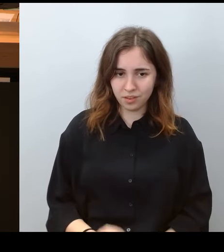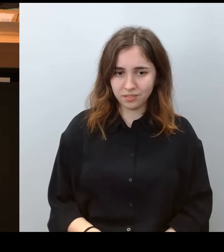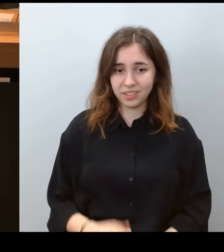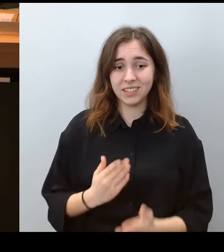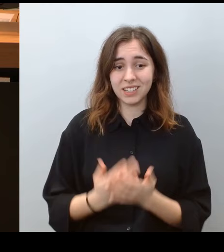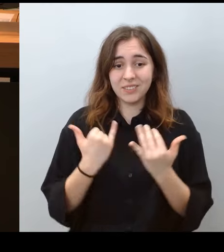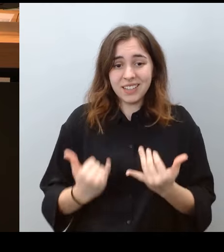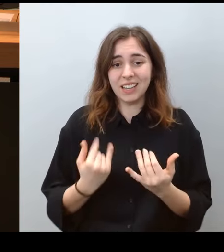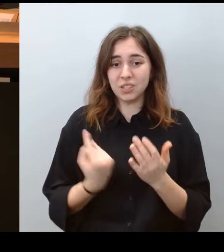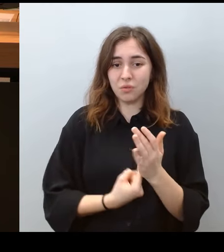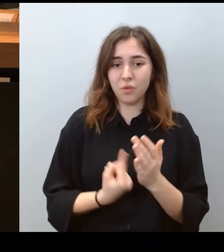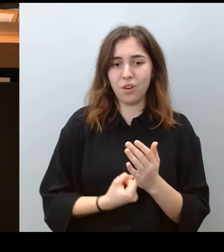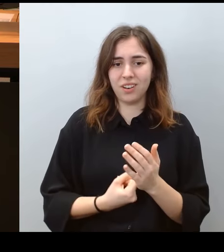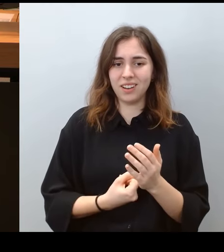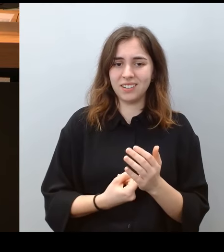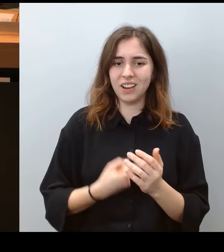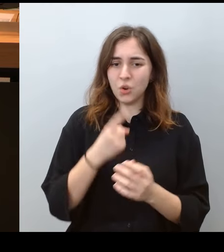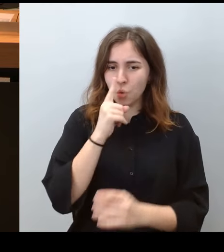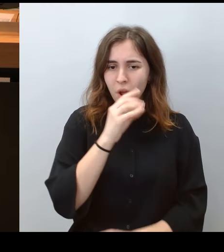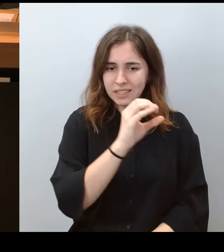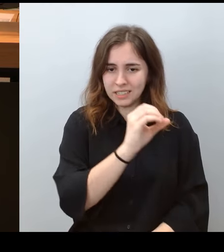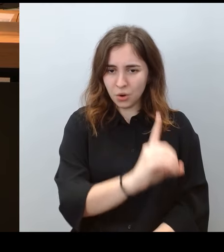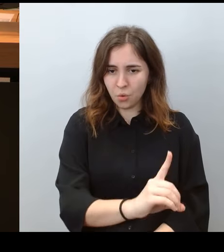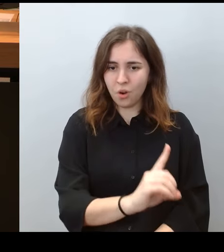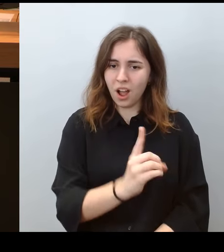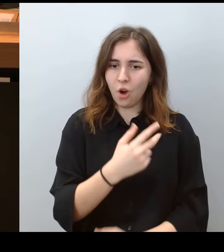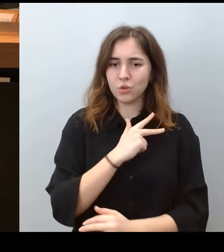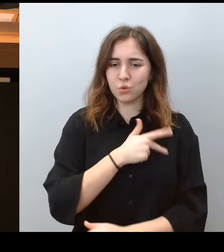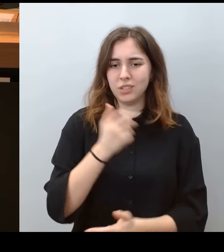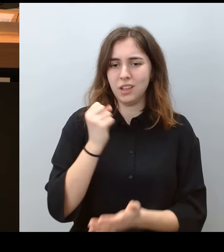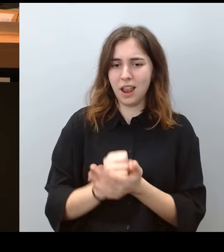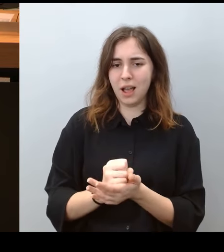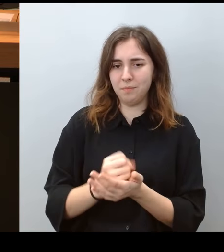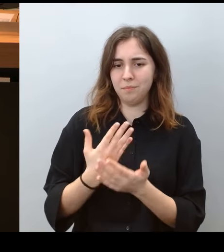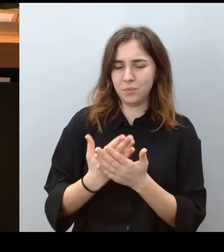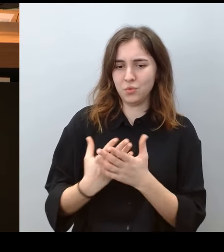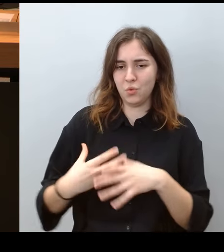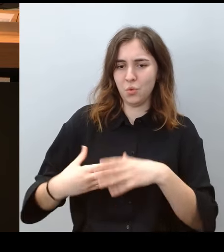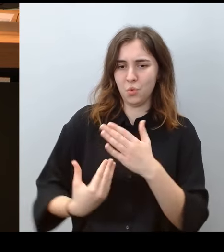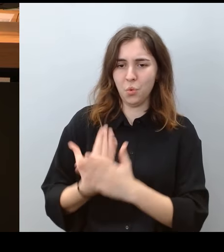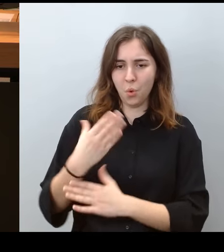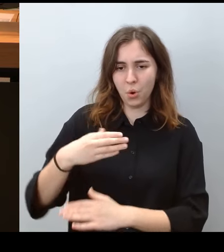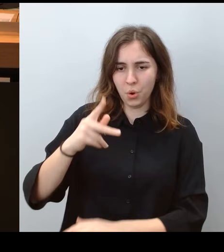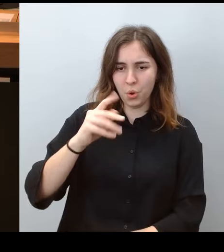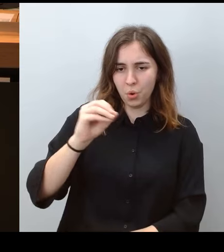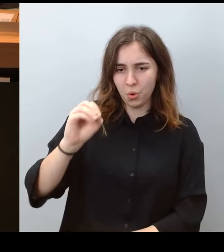vereinfacht wird, weil Teilhabe in einer solidarischen Stadt nicht nur auf dem Papier stehen darf sondern sich immer an